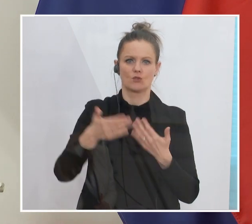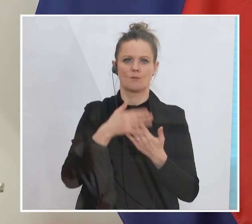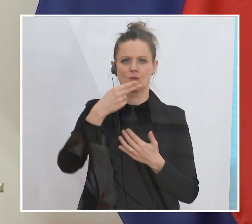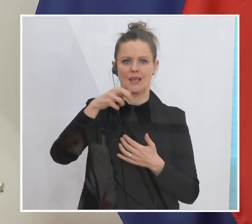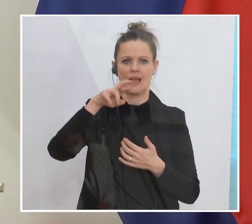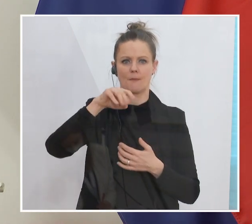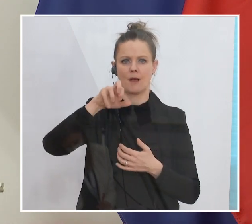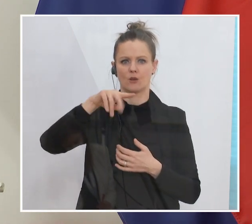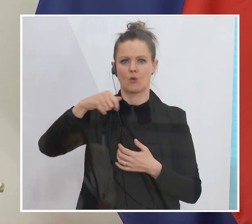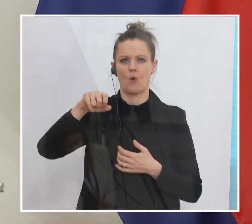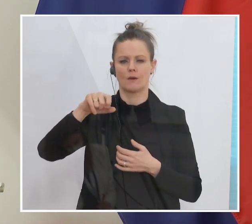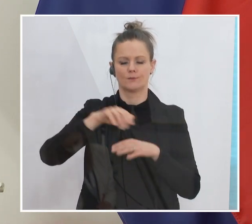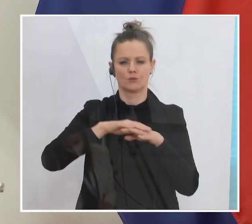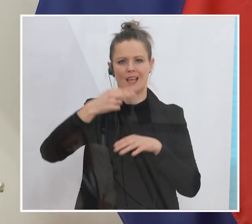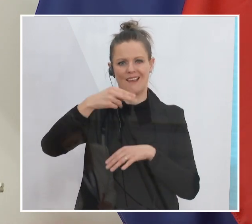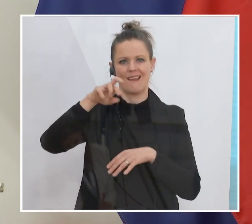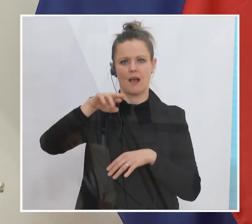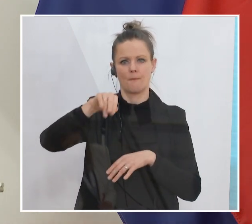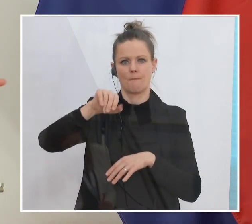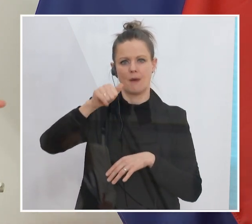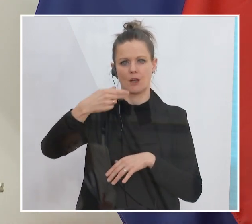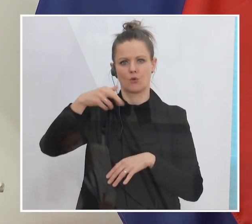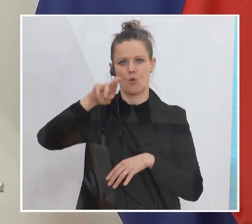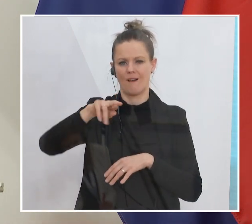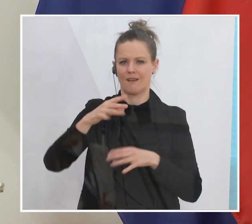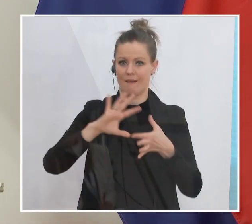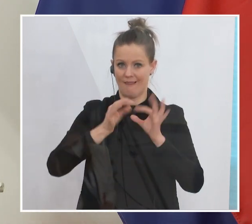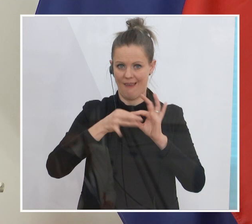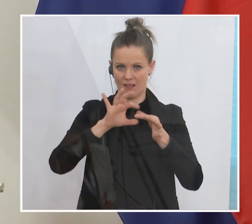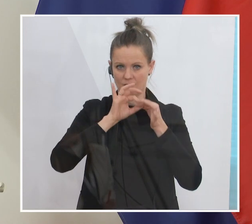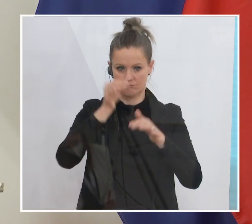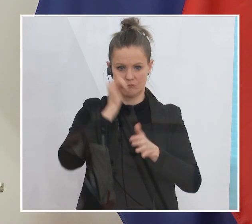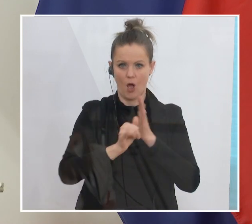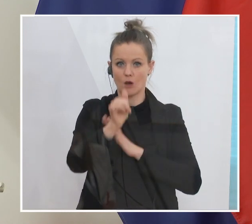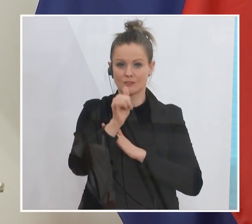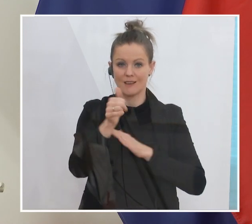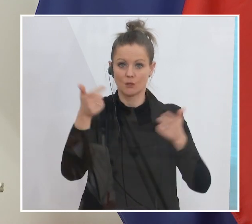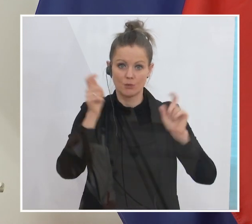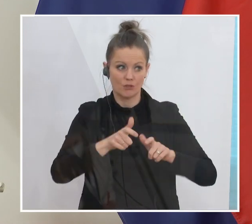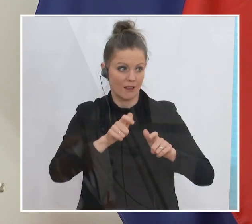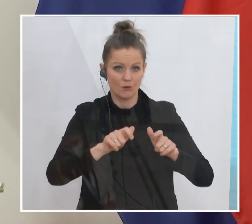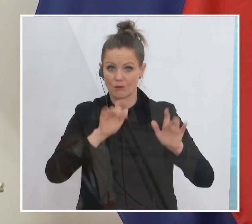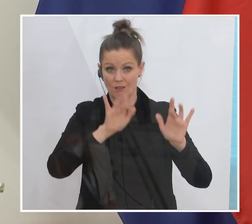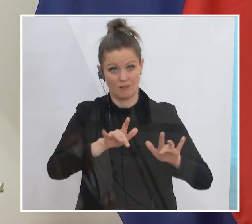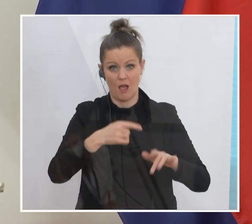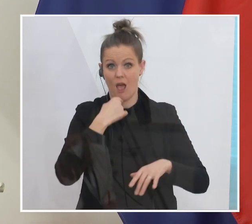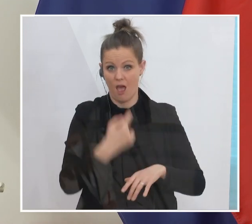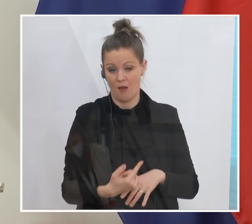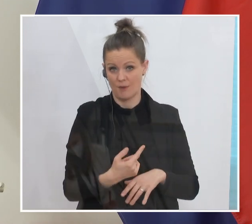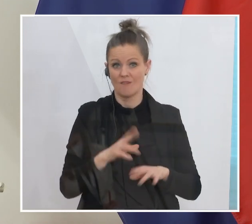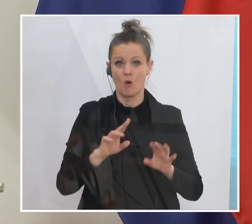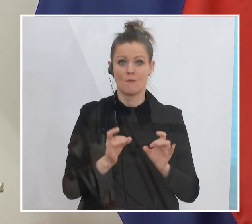wo auch Ausreisebeschränkungen zurzeit verfügt werden mussten, weil die Infektionszahlen und